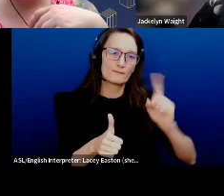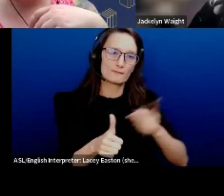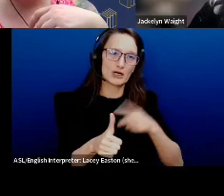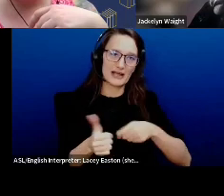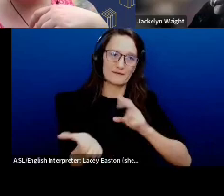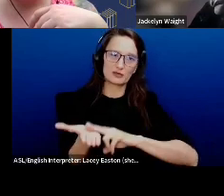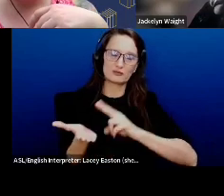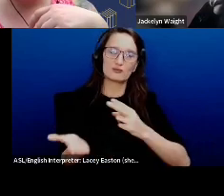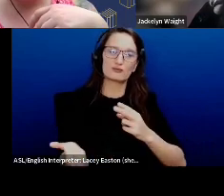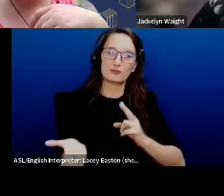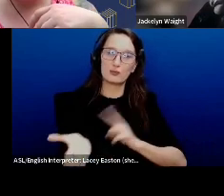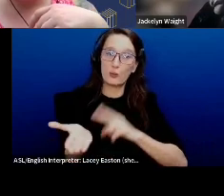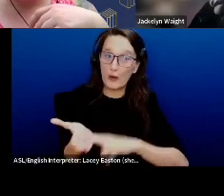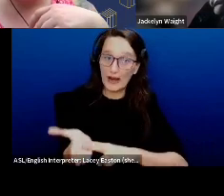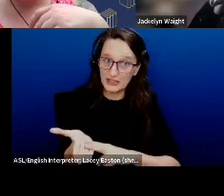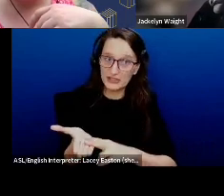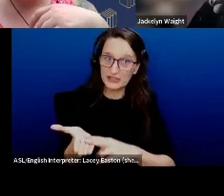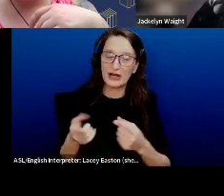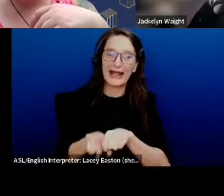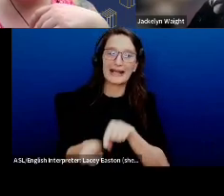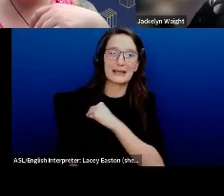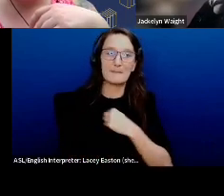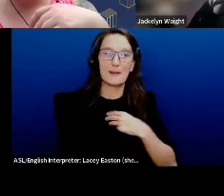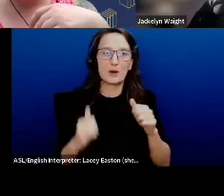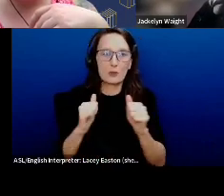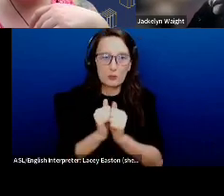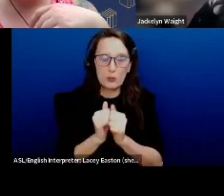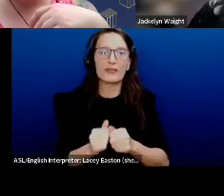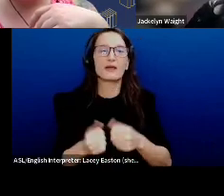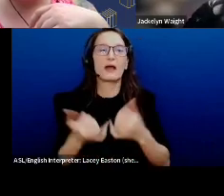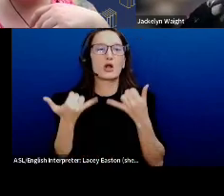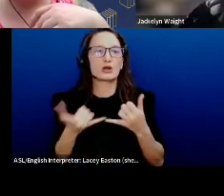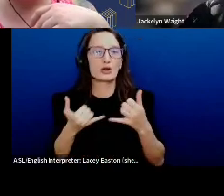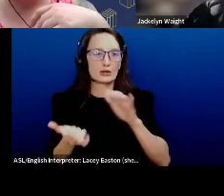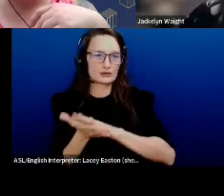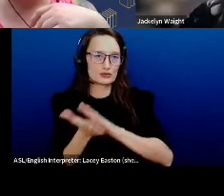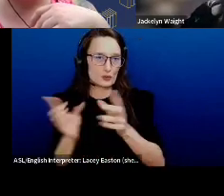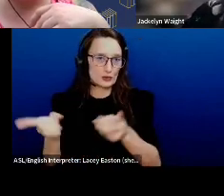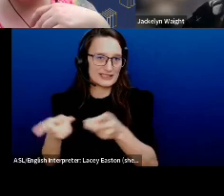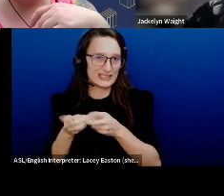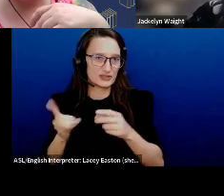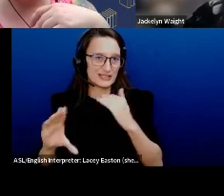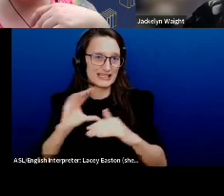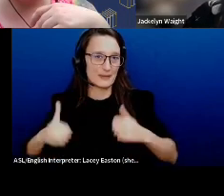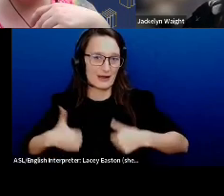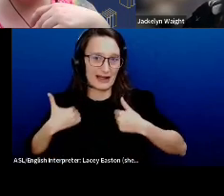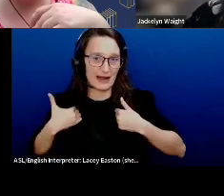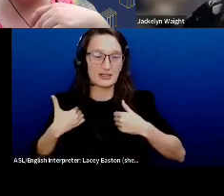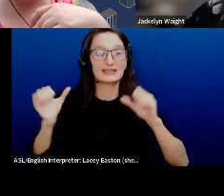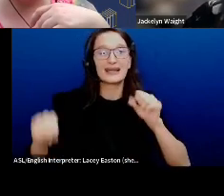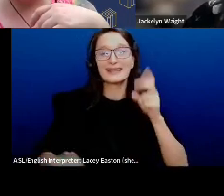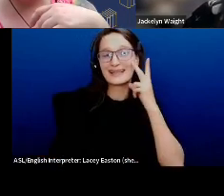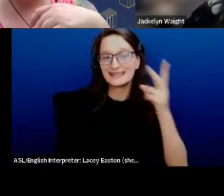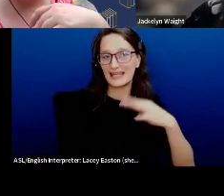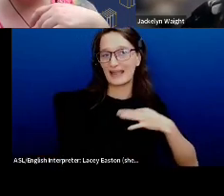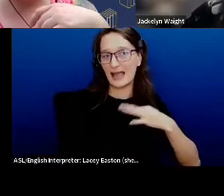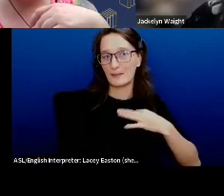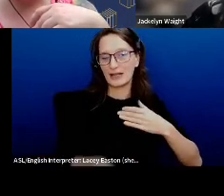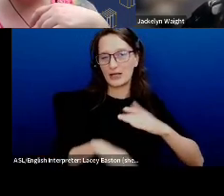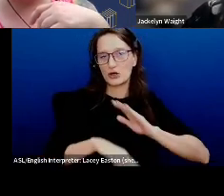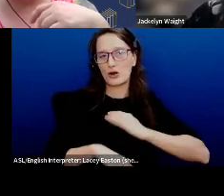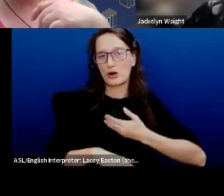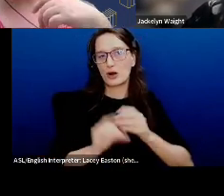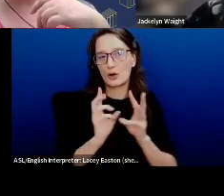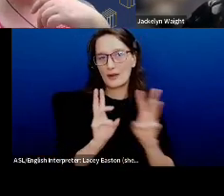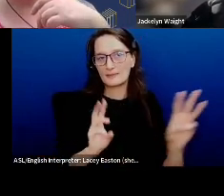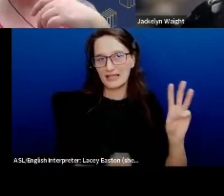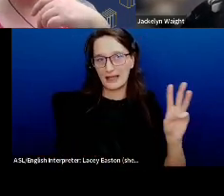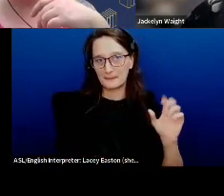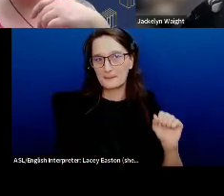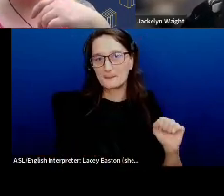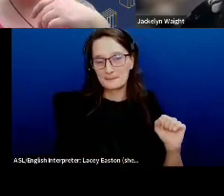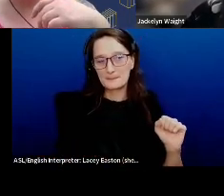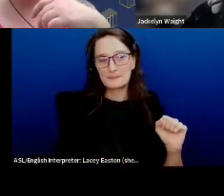dirección de correo electrónico vigente de la escuela o distrito. Las solicitudes están en nuestro sitio web. Diapositiva.